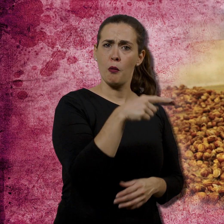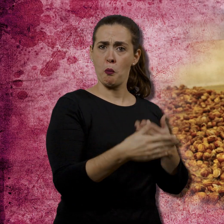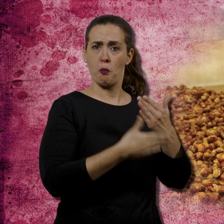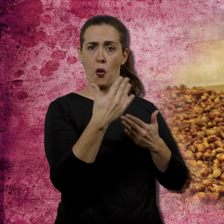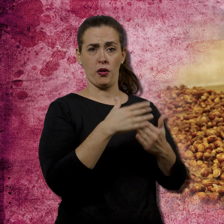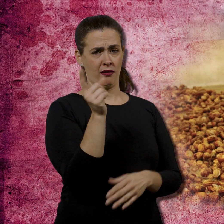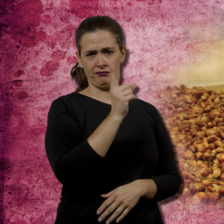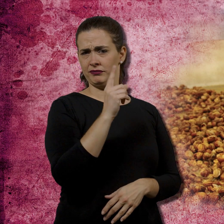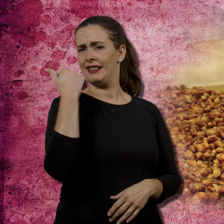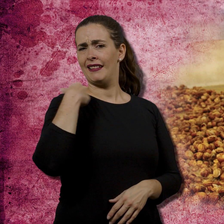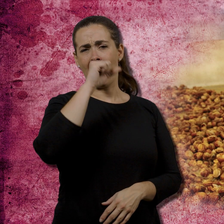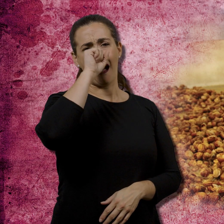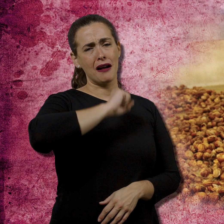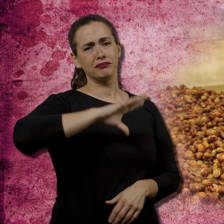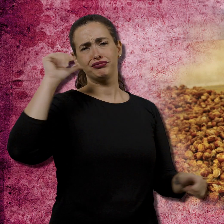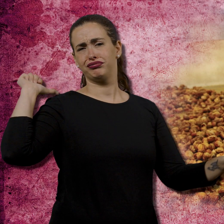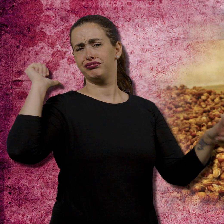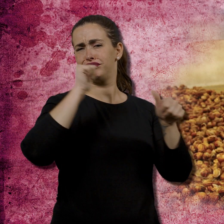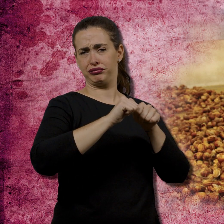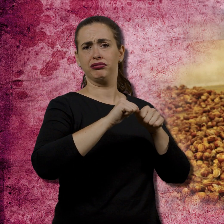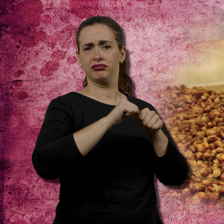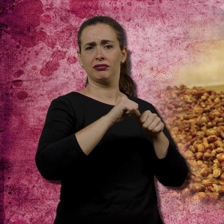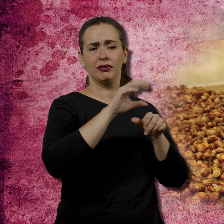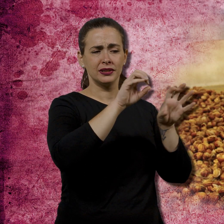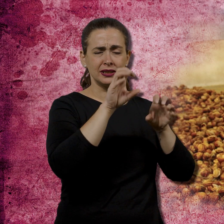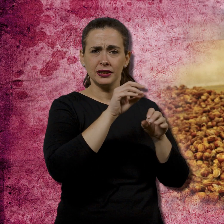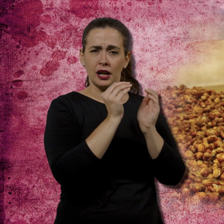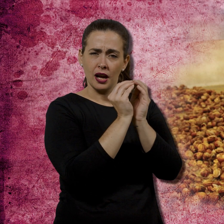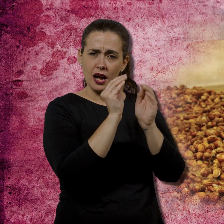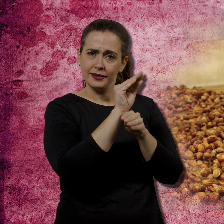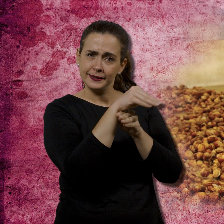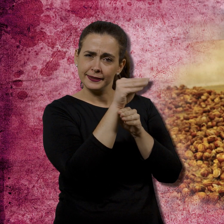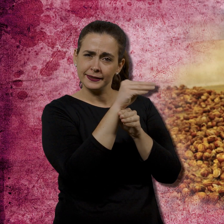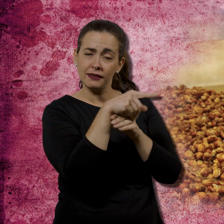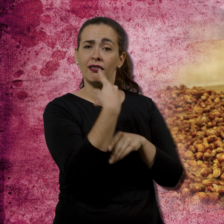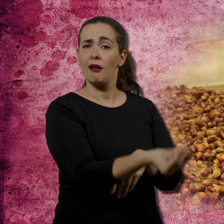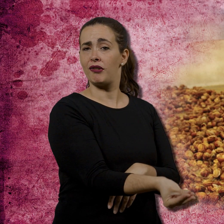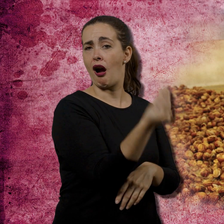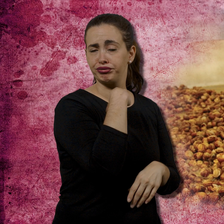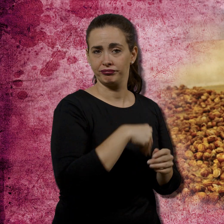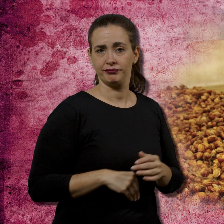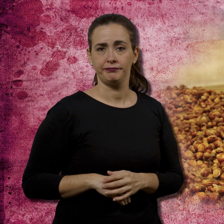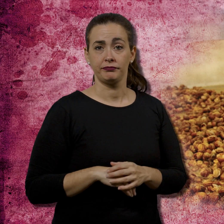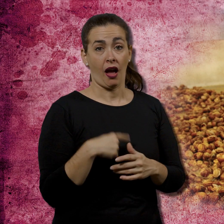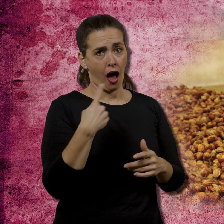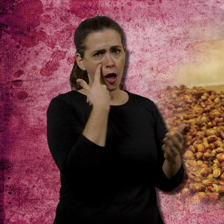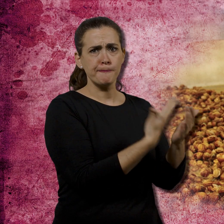Menjar cargols a la llauna no és una cosa moderna, ja fa molts anys que es crien i consumeixen.